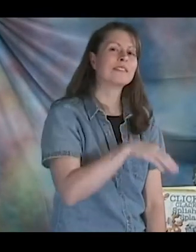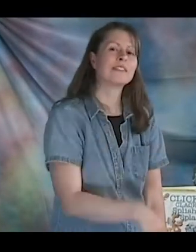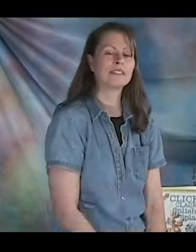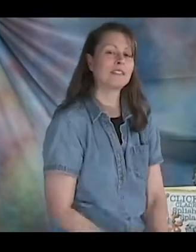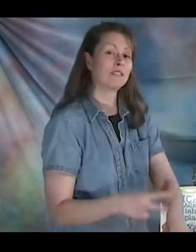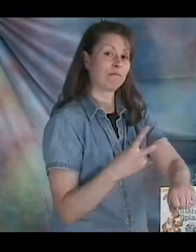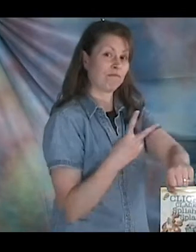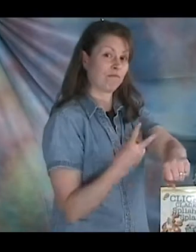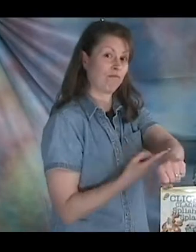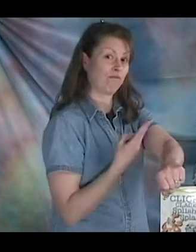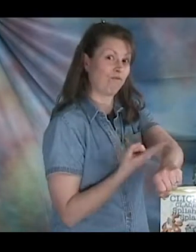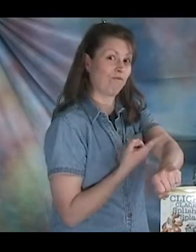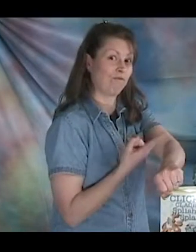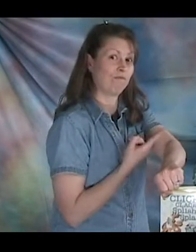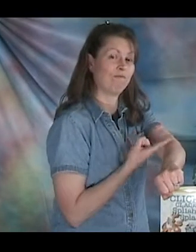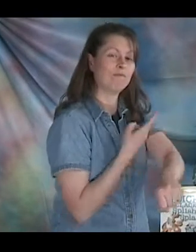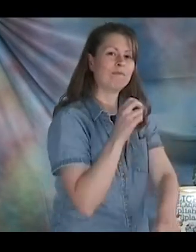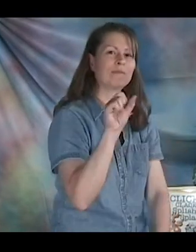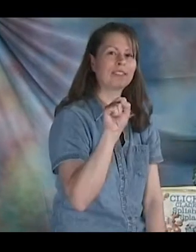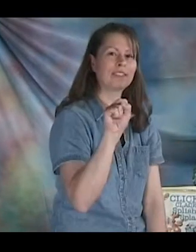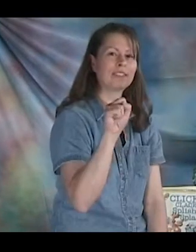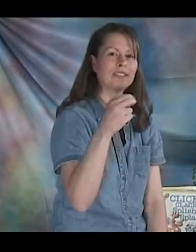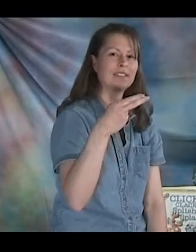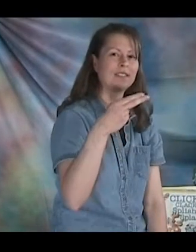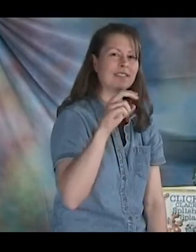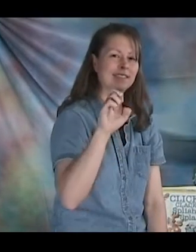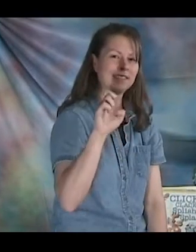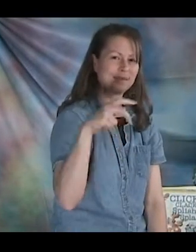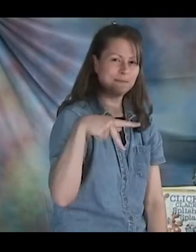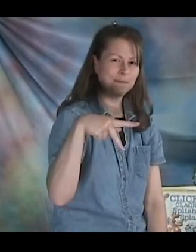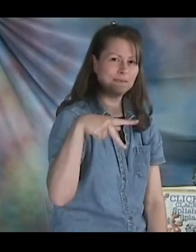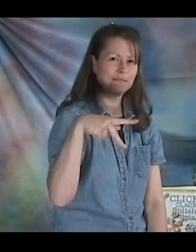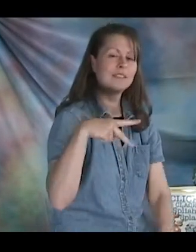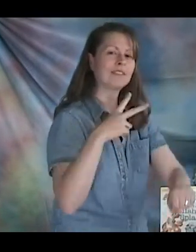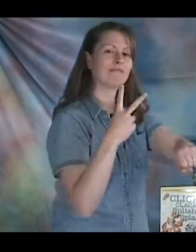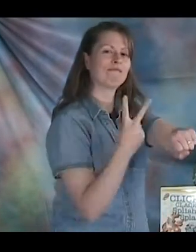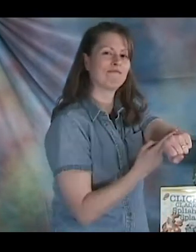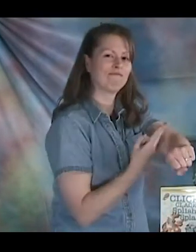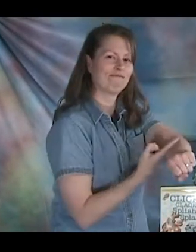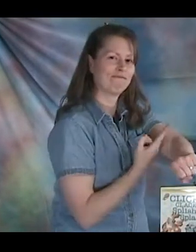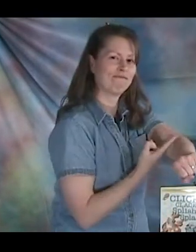oveja s-h-e-e-p oveja